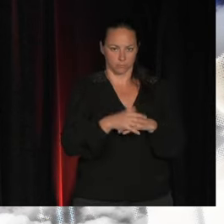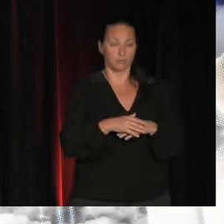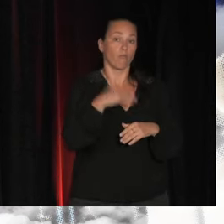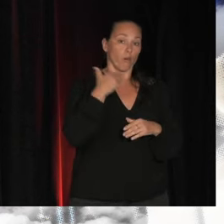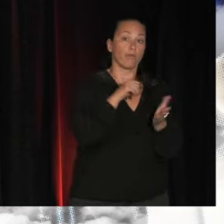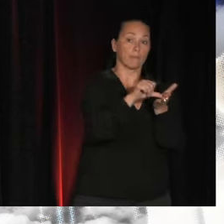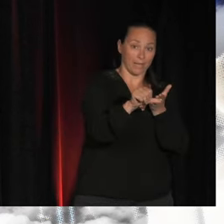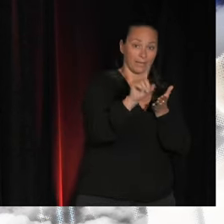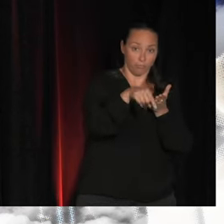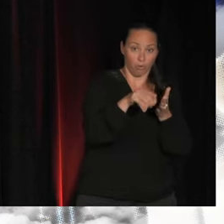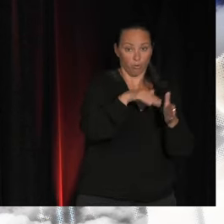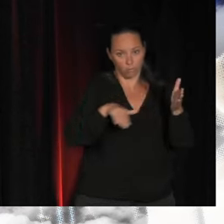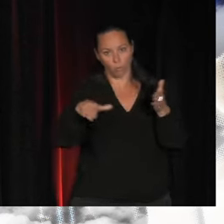avoir payé le Battle Pass, ou du Grind c'est-à-dire qu'il faut